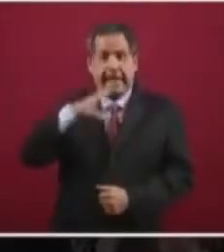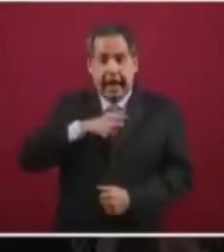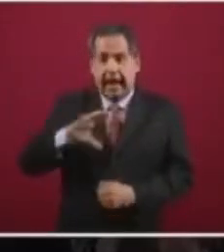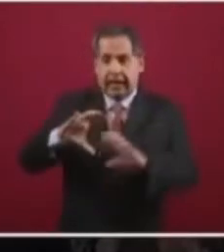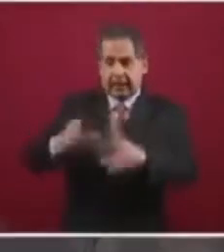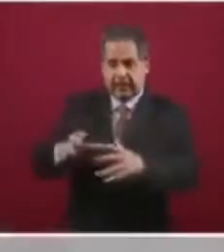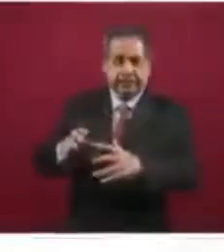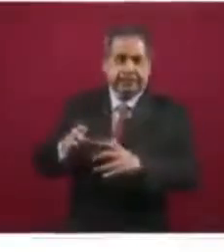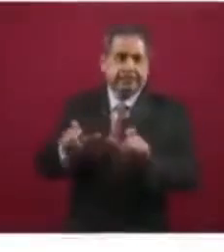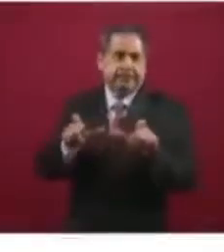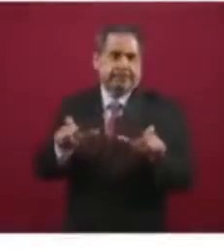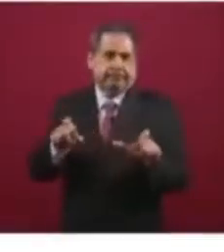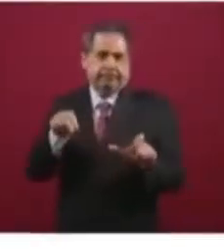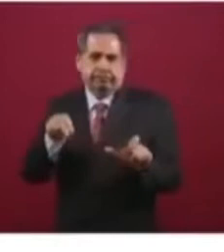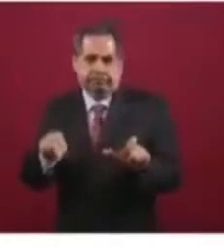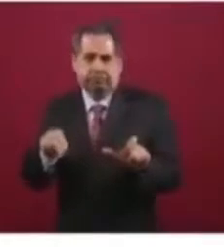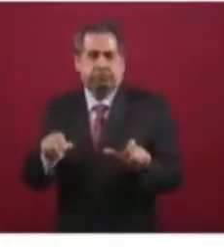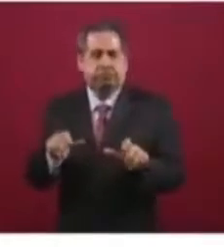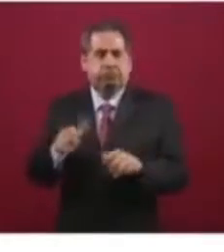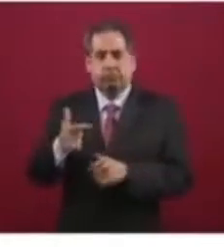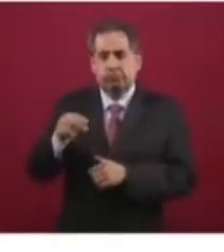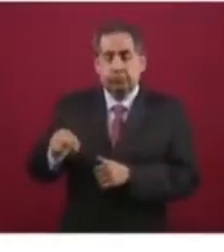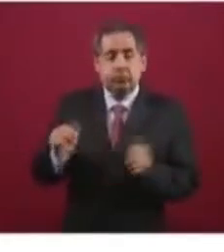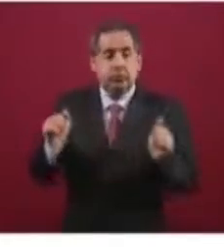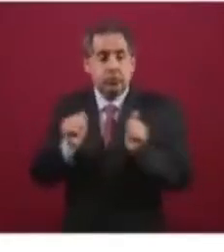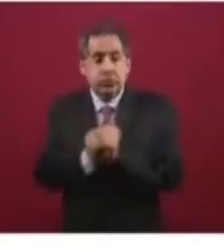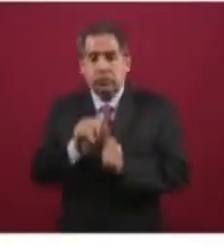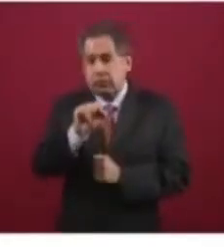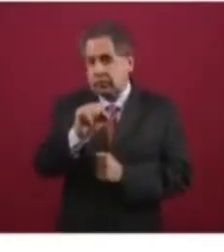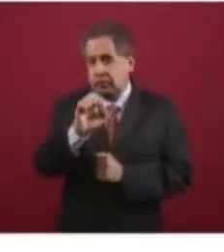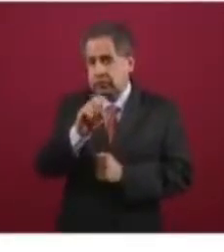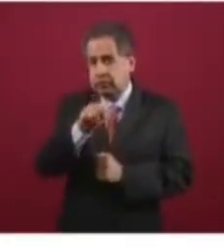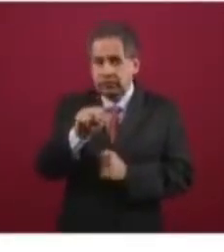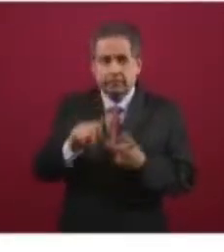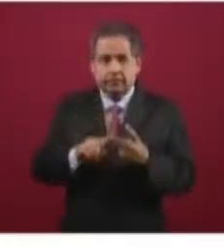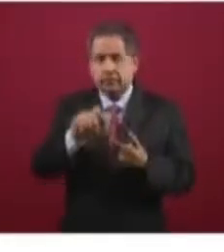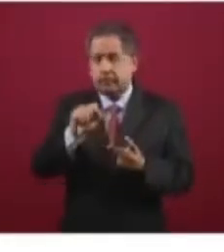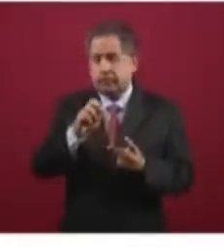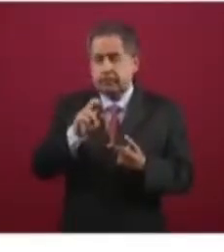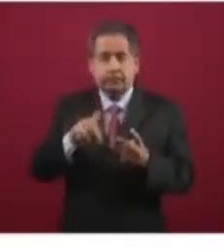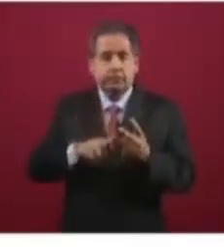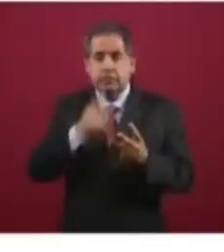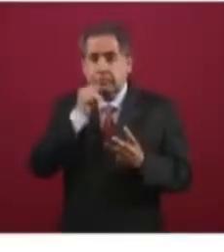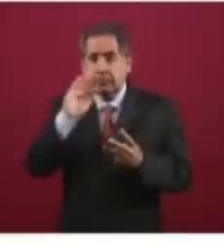que sumados al despliegue permanente de Sedena, de Semar y Policía Federal hace un total